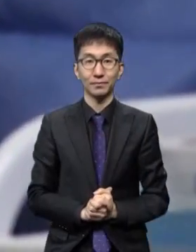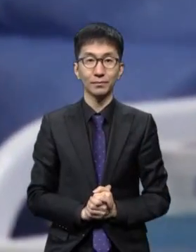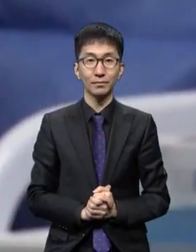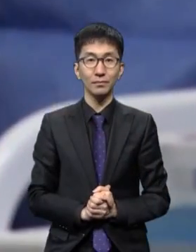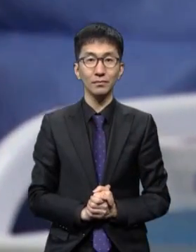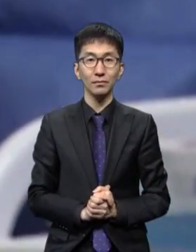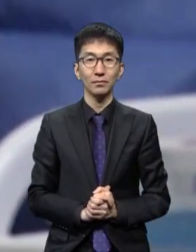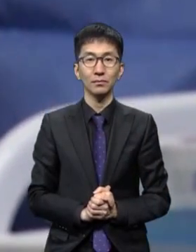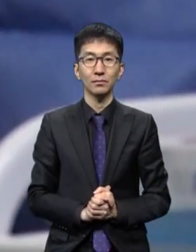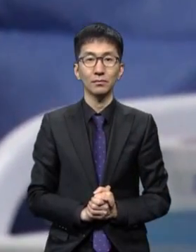(앵커) 다음 소식입니다.